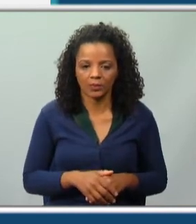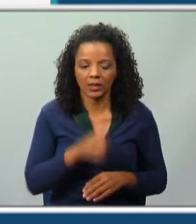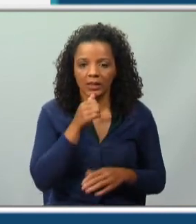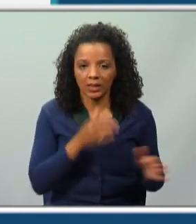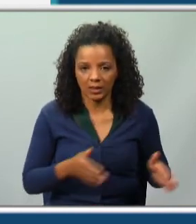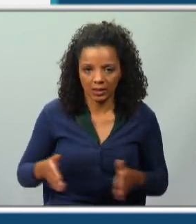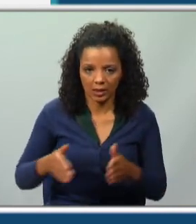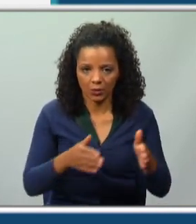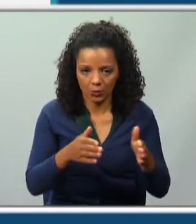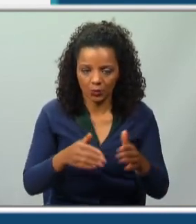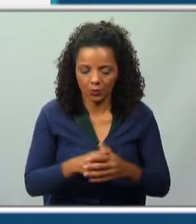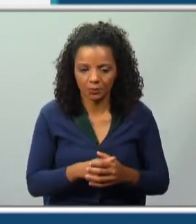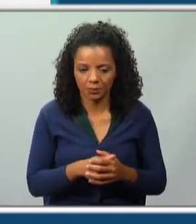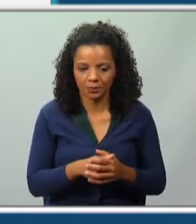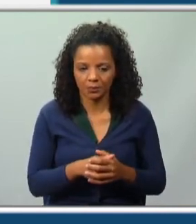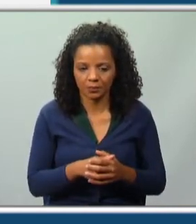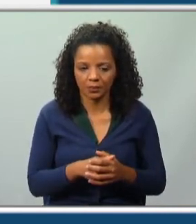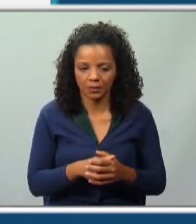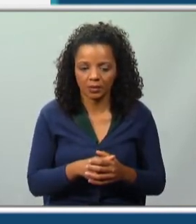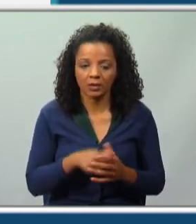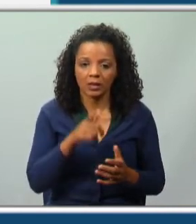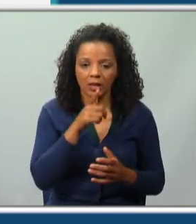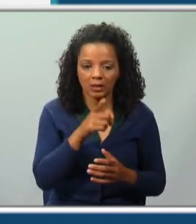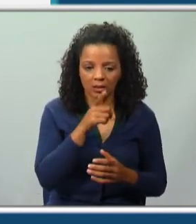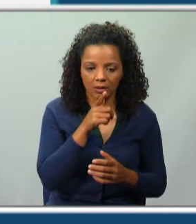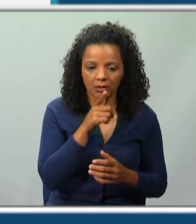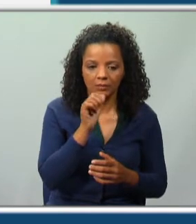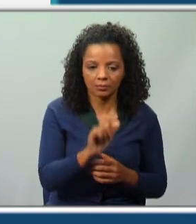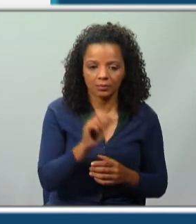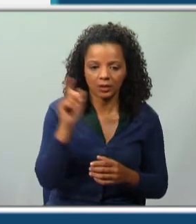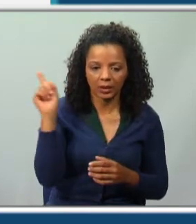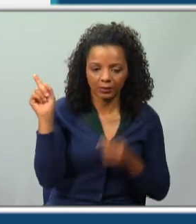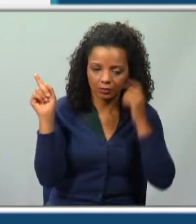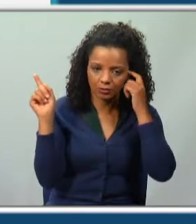Rio curso de água Rio provém do latim rivus River 河道 River 來自拉丁語河流